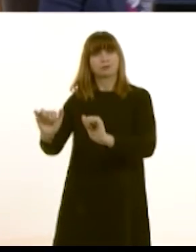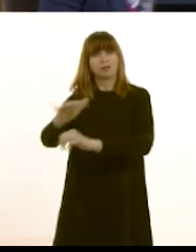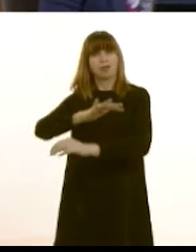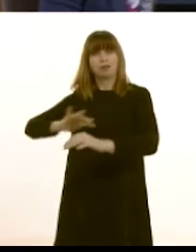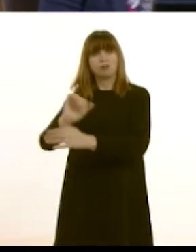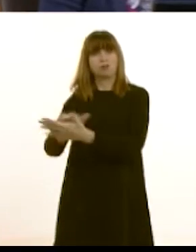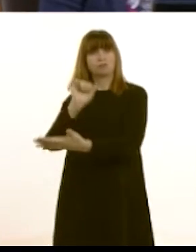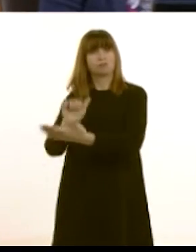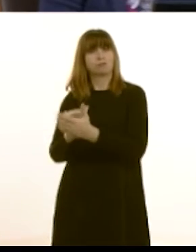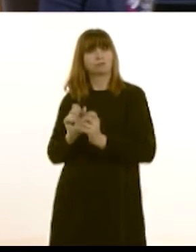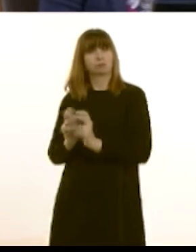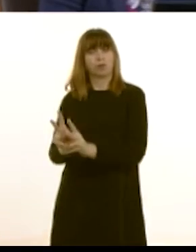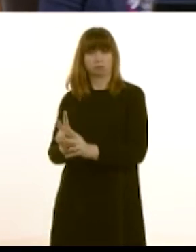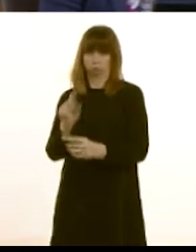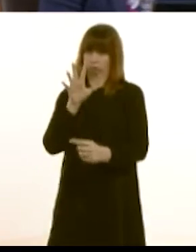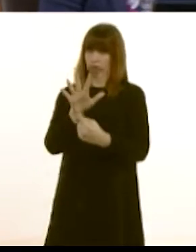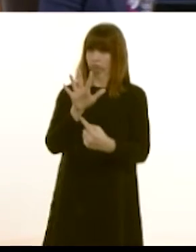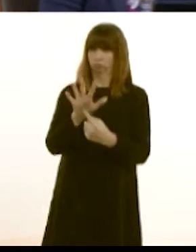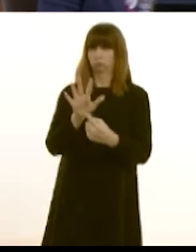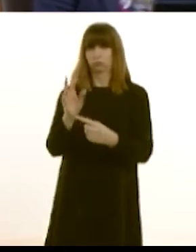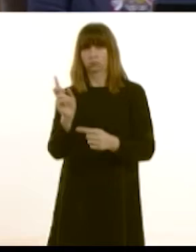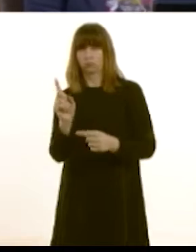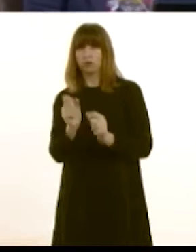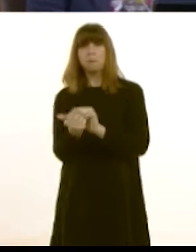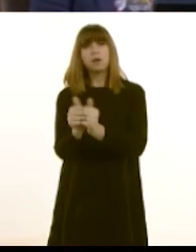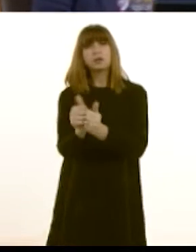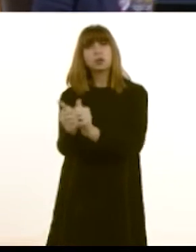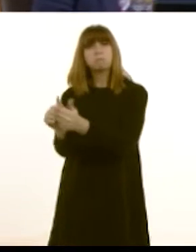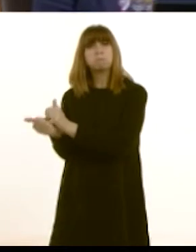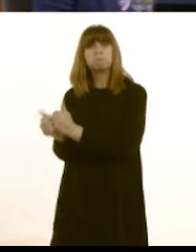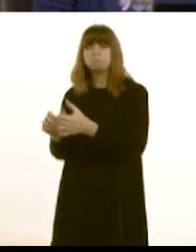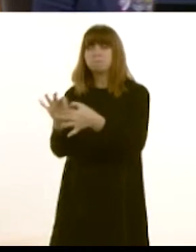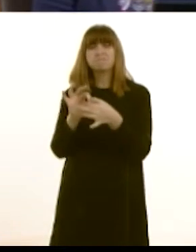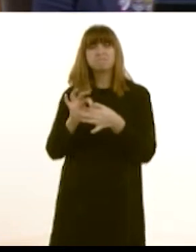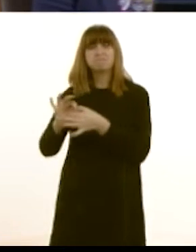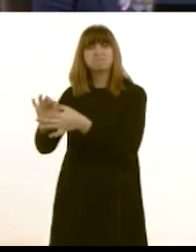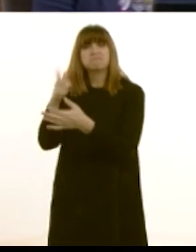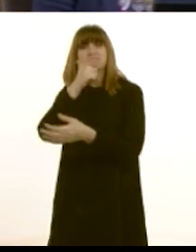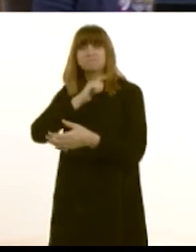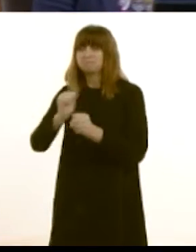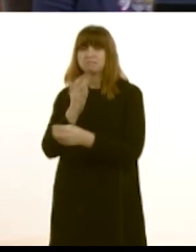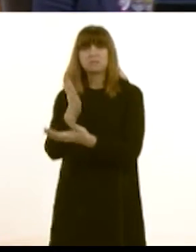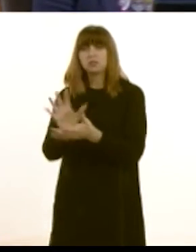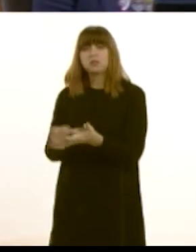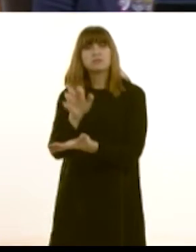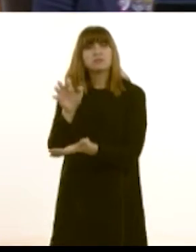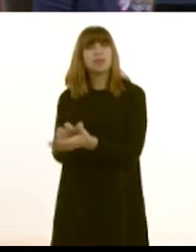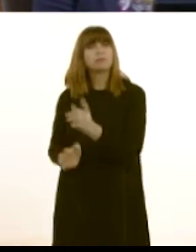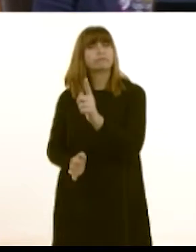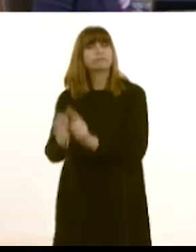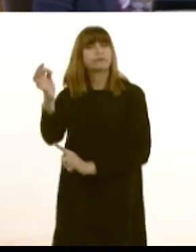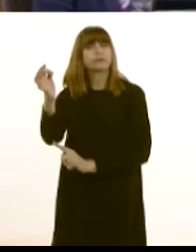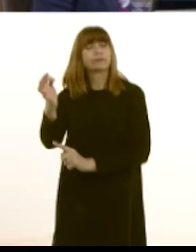lleol, cyrff eraillóer mwyn sicrhau bod y dref ei hun yn cael ei gwella er lles pawb.